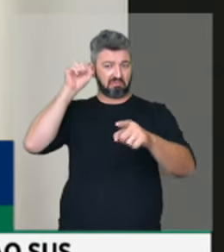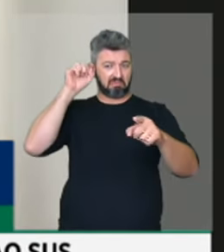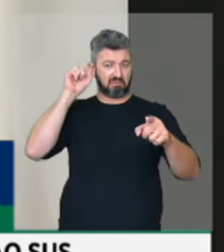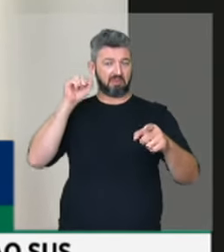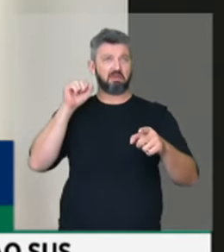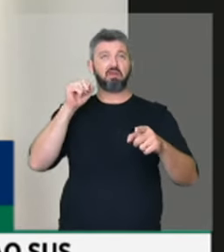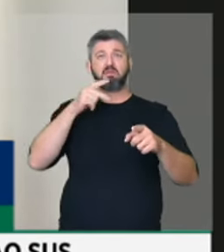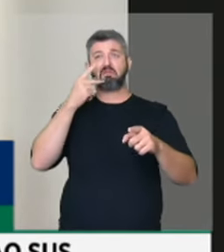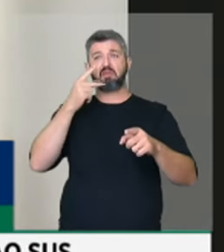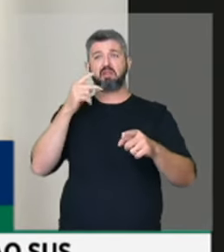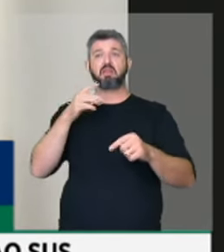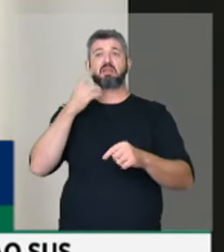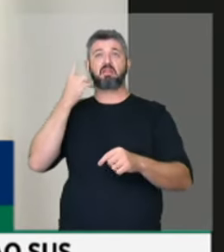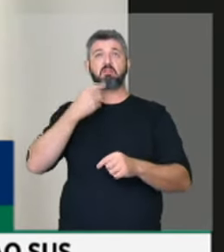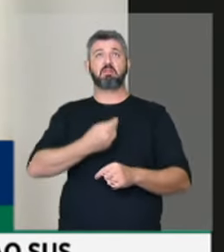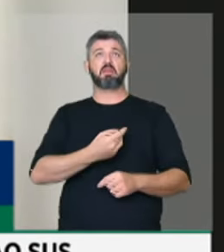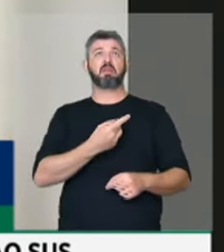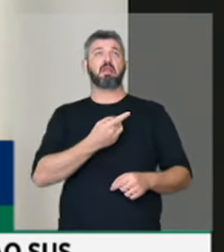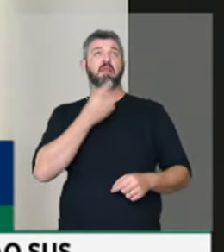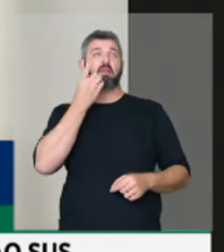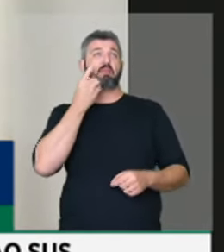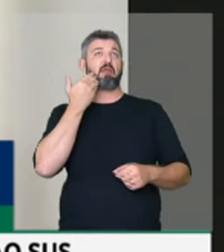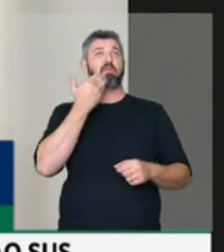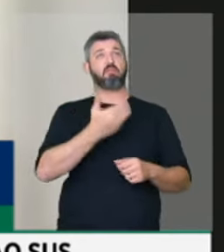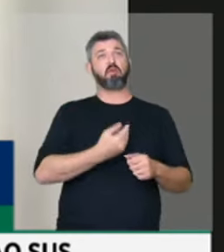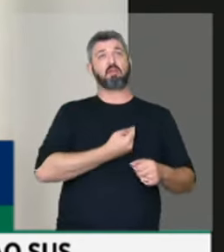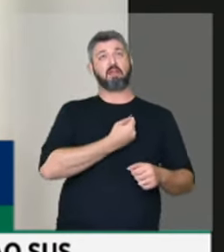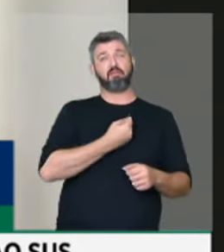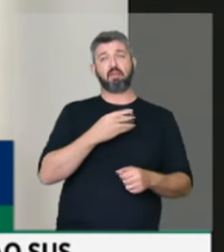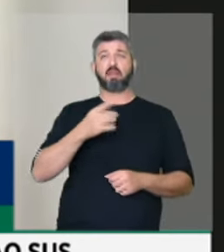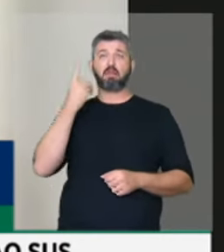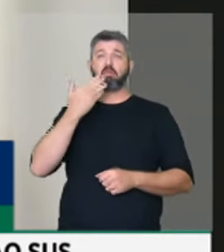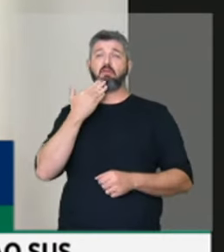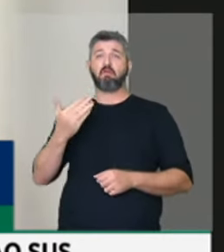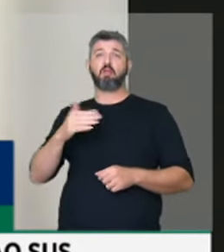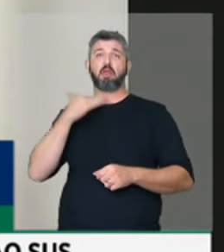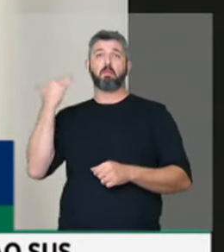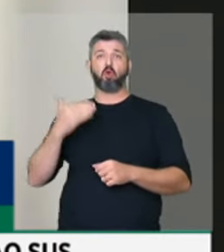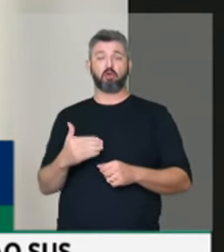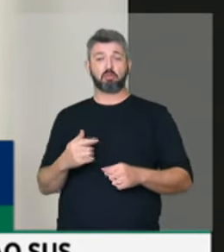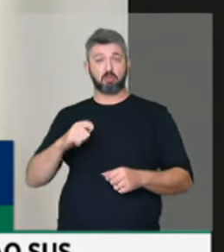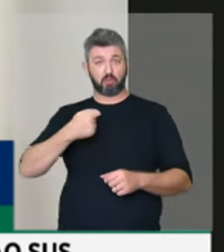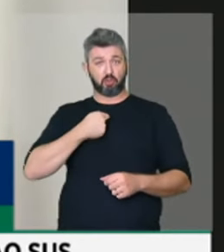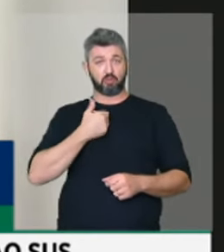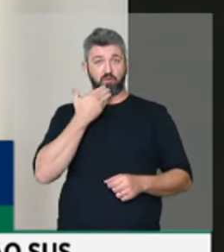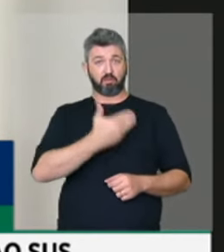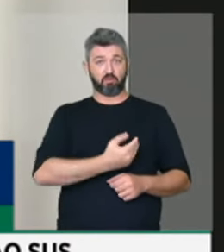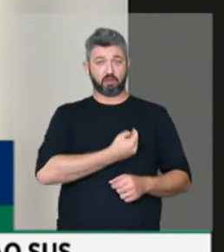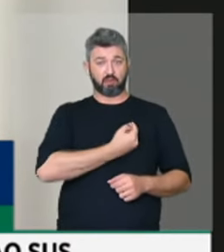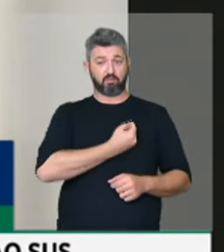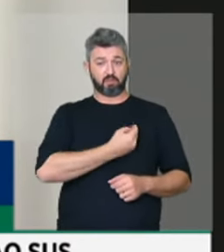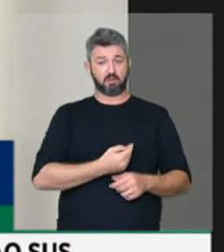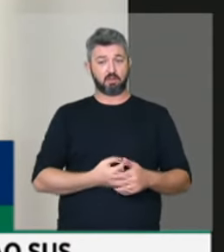OS DEPUTADOS PELA MORTE. ENTÃO EU ME CONSIDERO UM DEPUTADO PELA VIDA. SEMPRE DEFENDI A VIDA, SEMPRE DEFENDI AS PRÁTICAS INTEGRATIVAS E COMPLEMENTARES, EU ACHO QUE